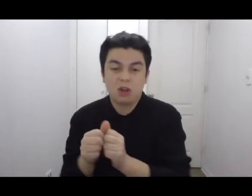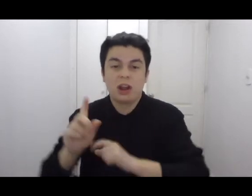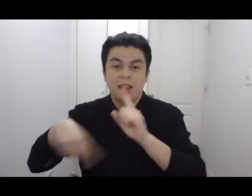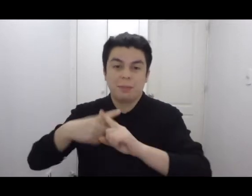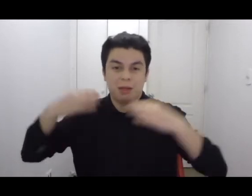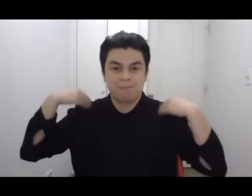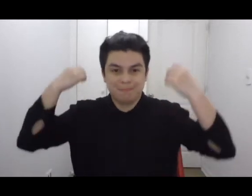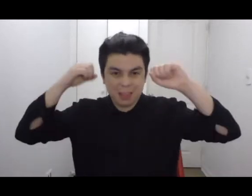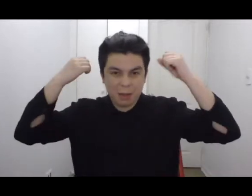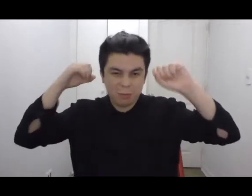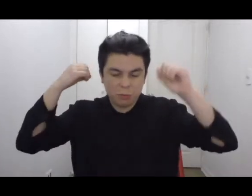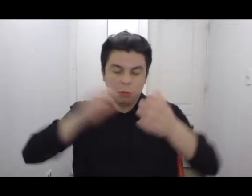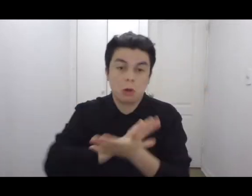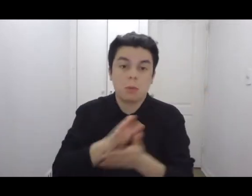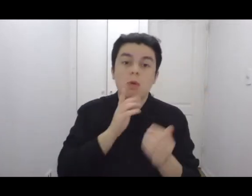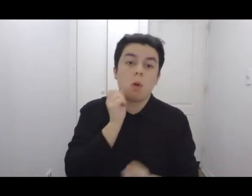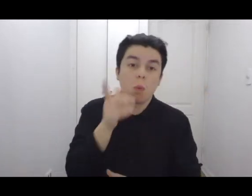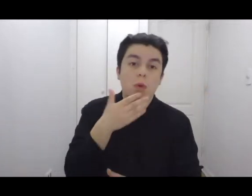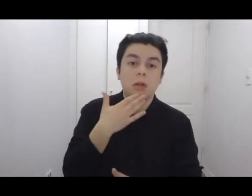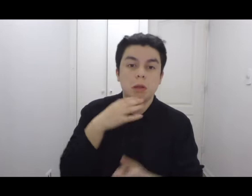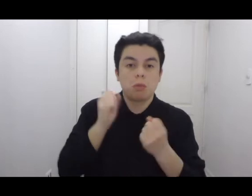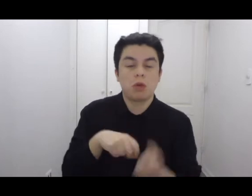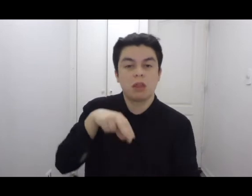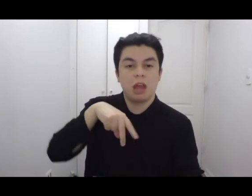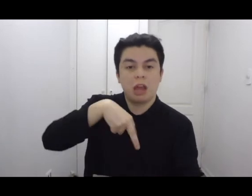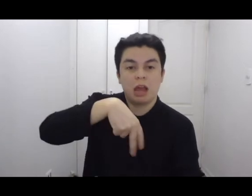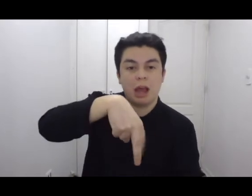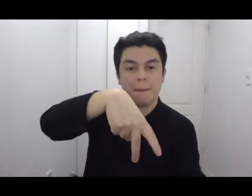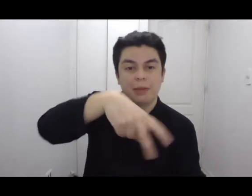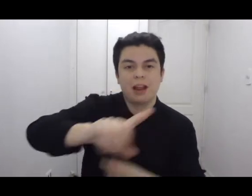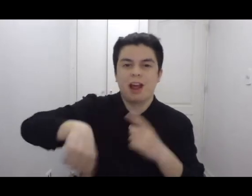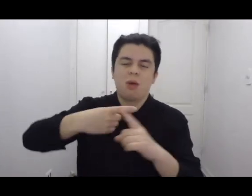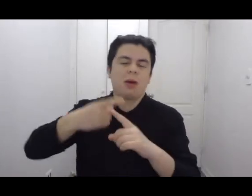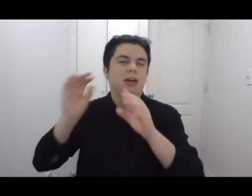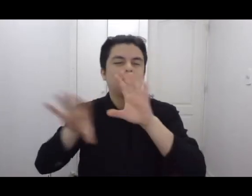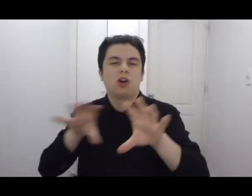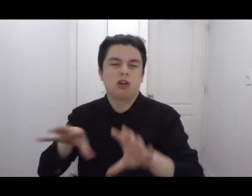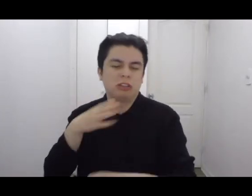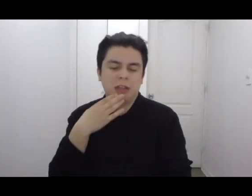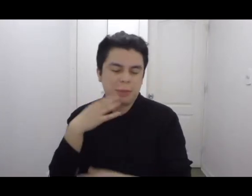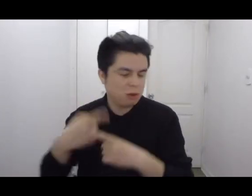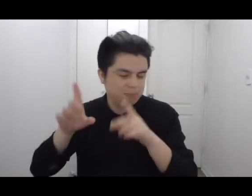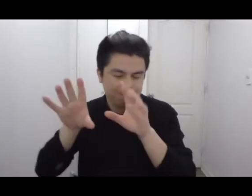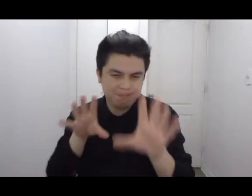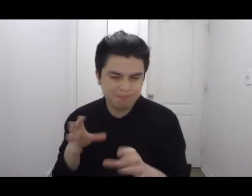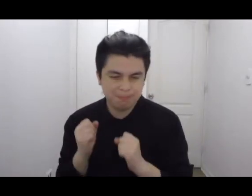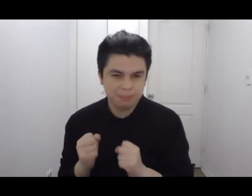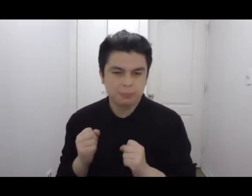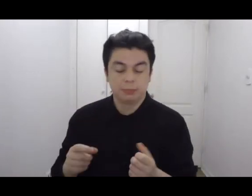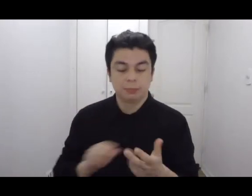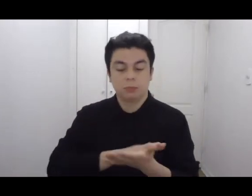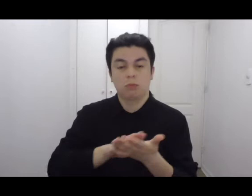con el de con el deporte, actividad física que desde caminar hasta no se judo